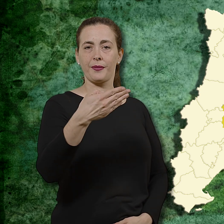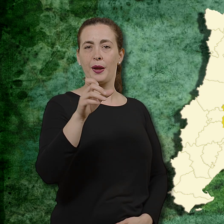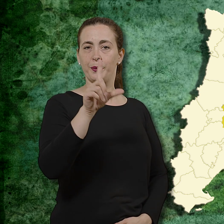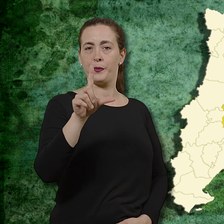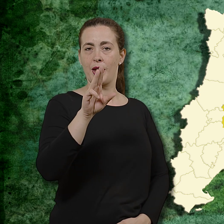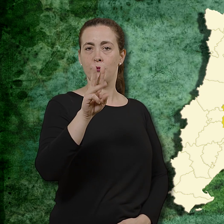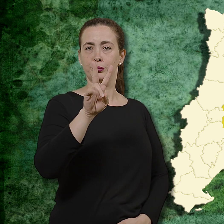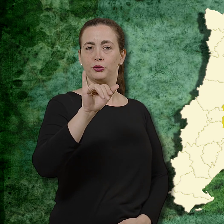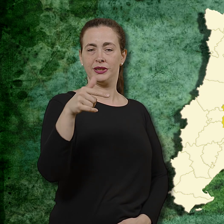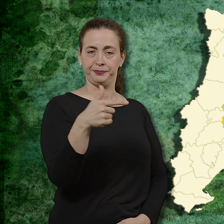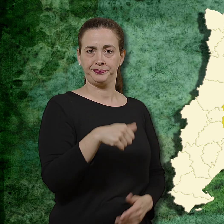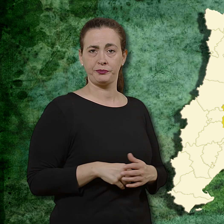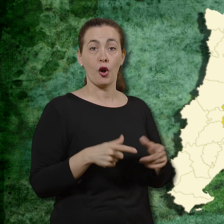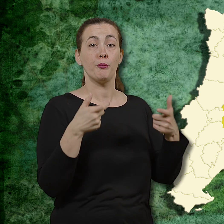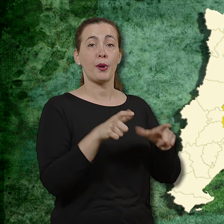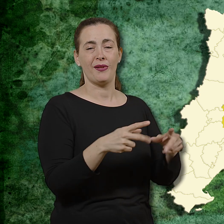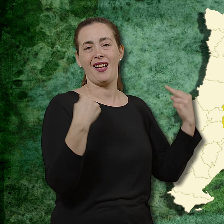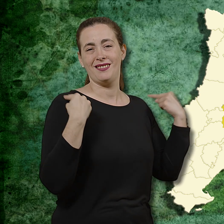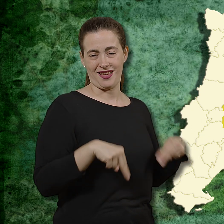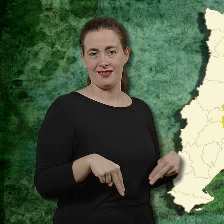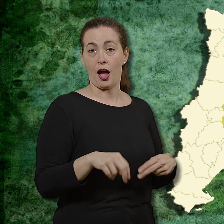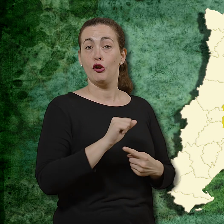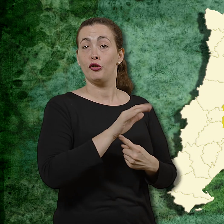BELLPUIG Província de Lleida.